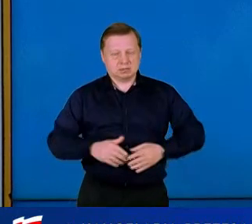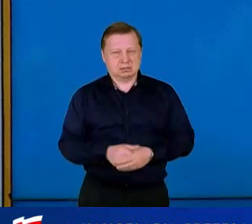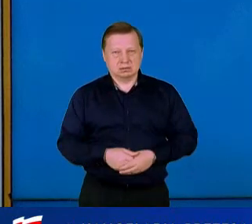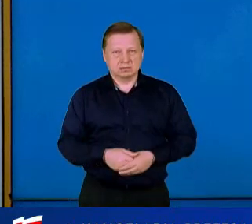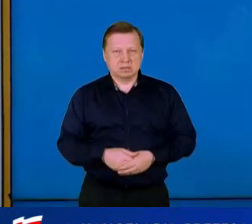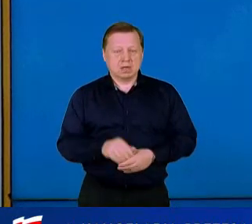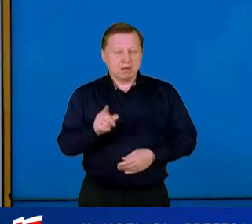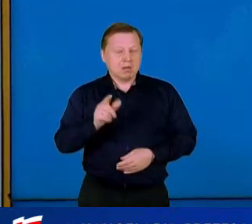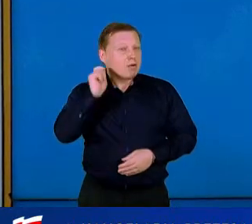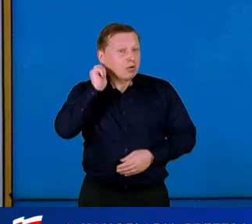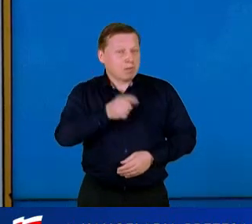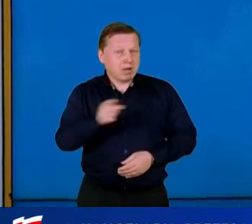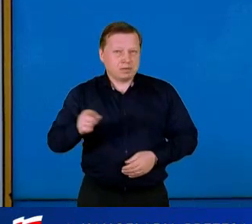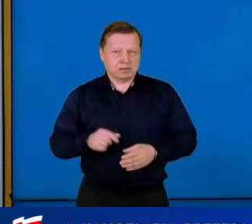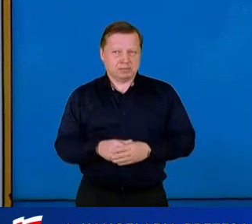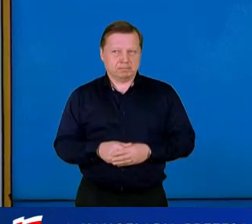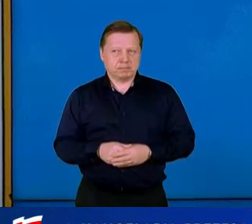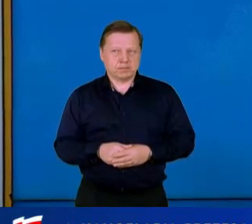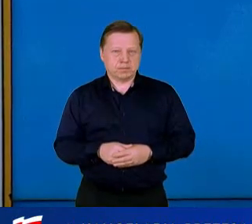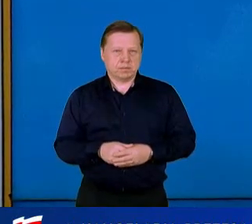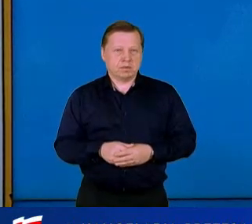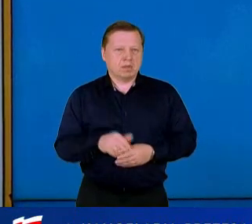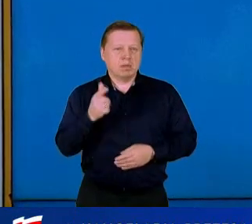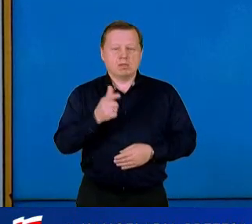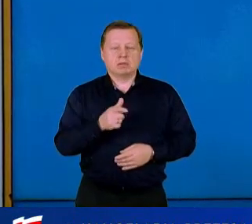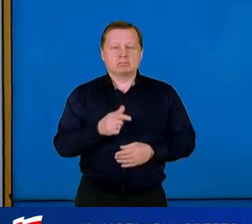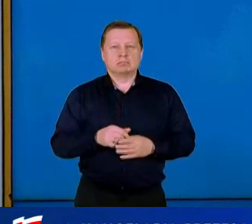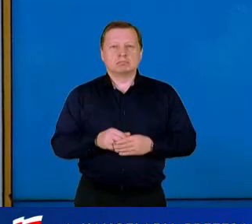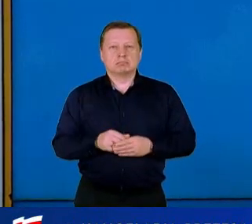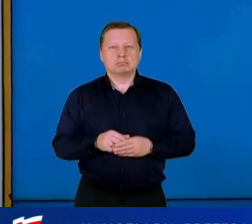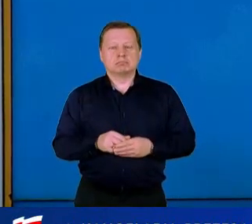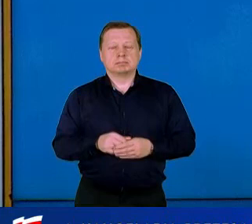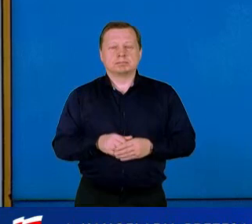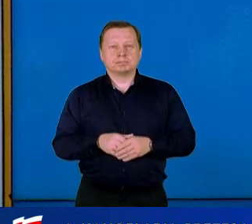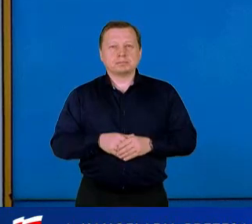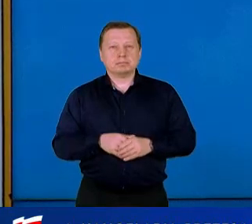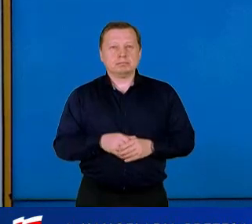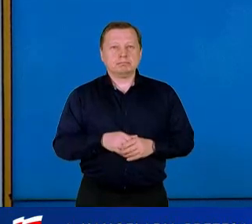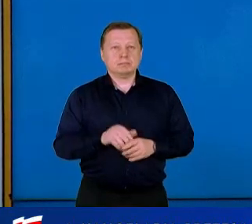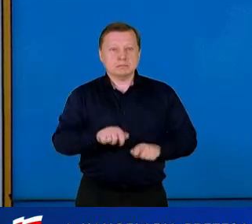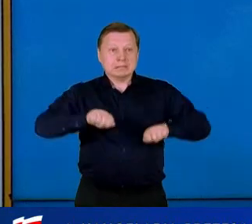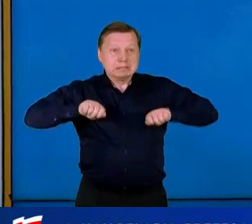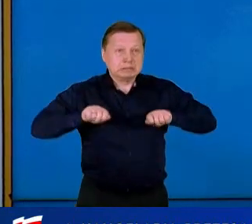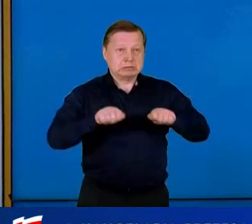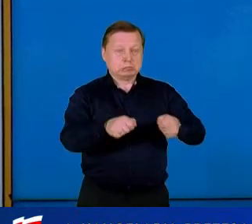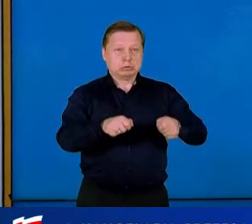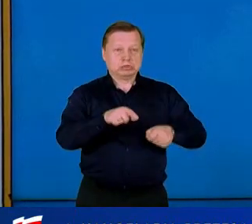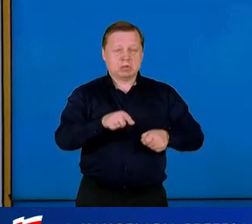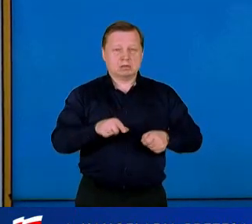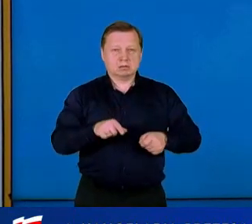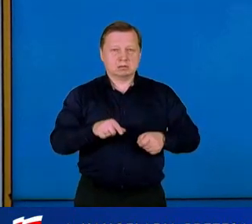Kobiety nie powinny być narażone na to, żeby być zmuszanymi do aktów heroizmu.